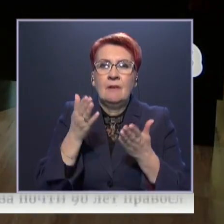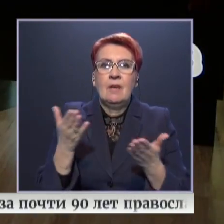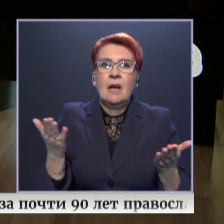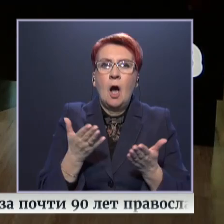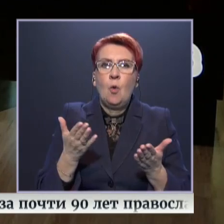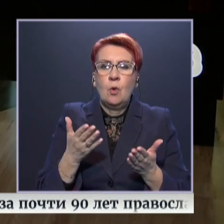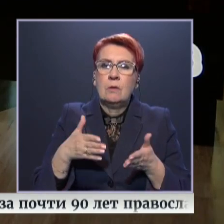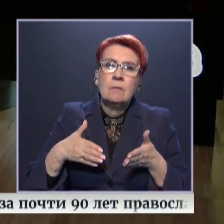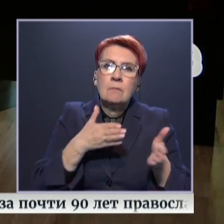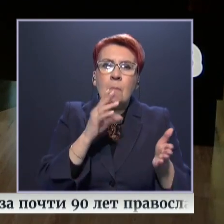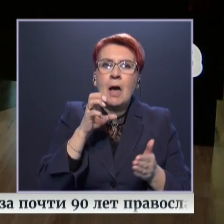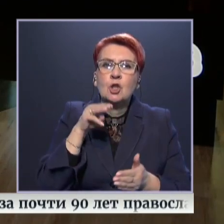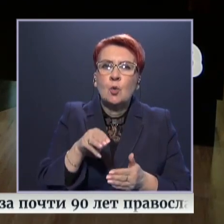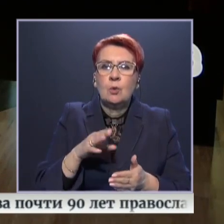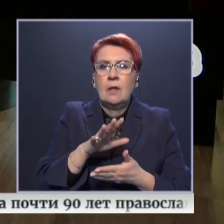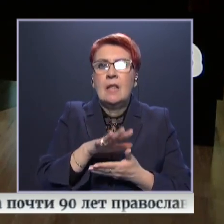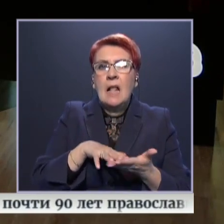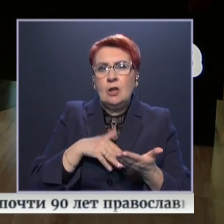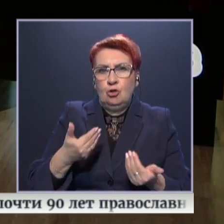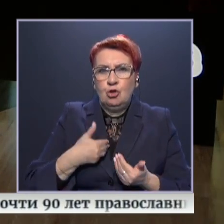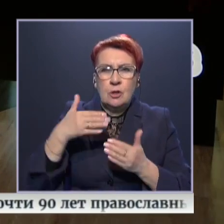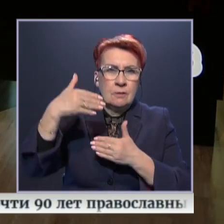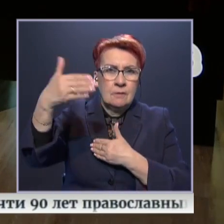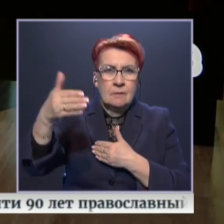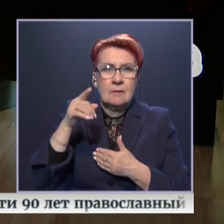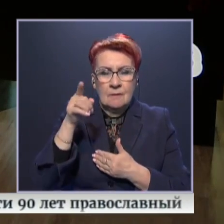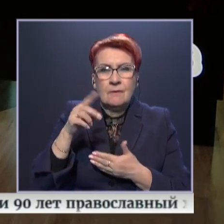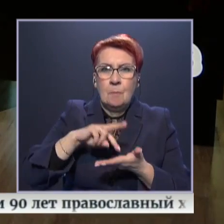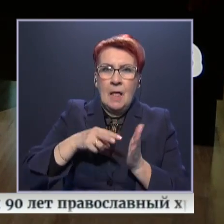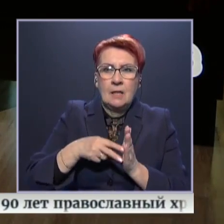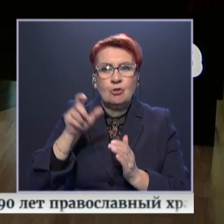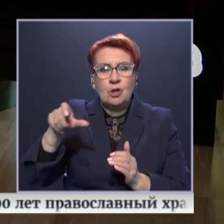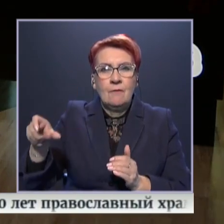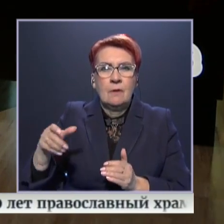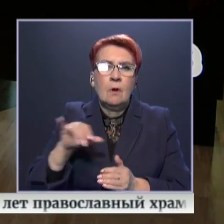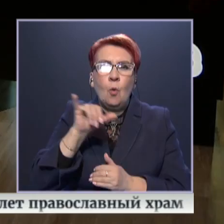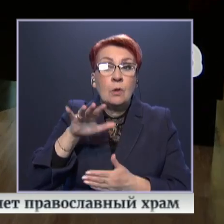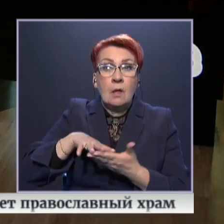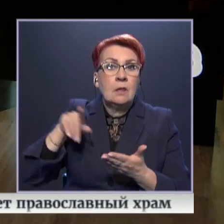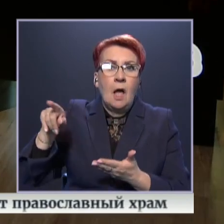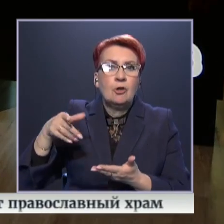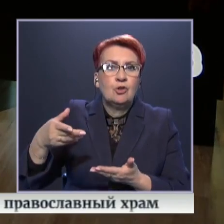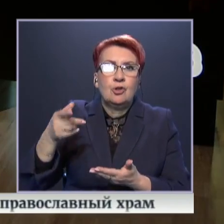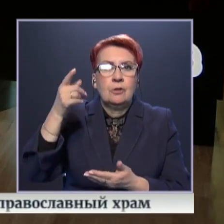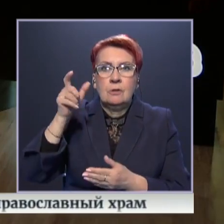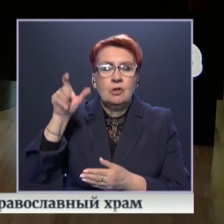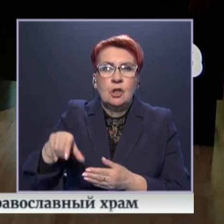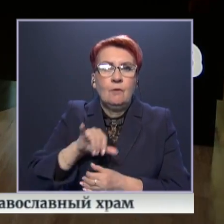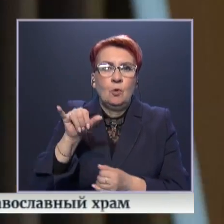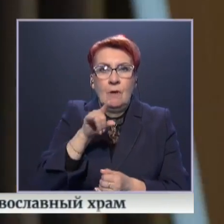дальнейшей жизни Старайтесь простроить для человека куда ему дальше идти какие-то варианты предлагаете как-то